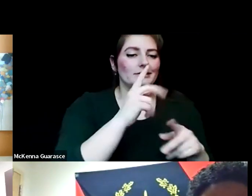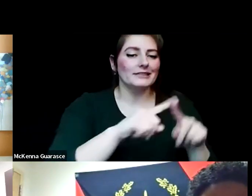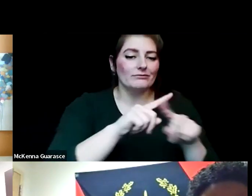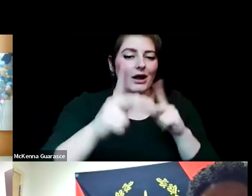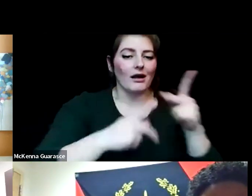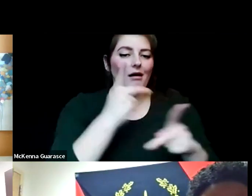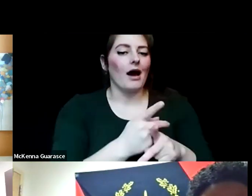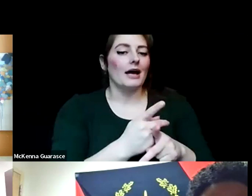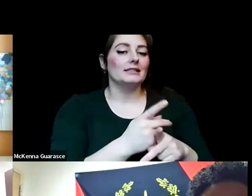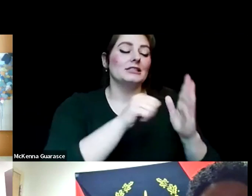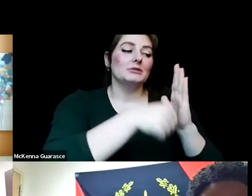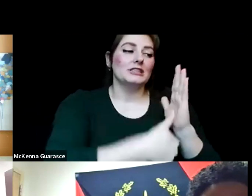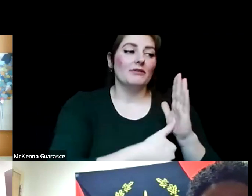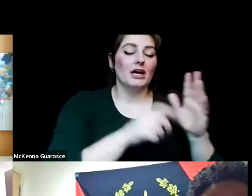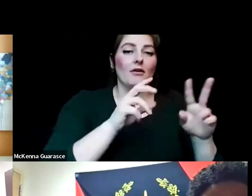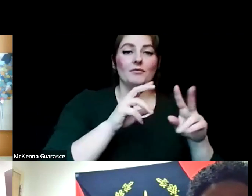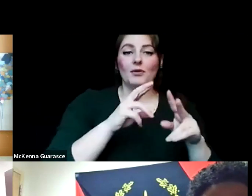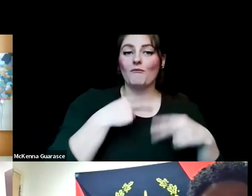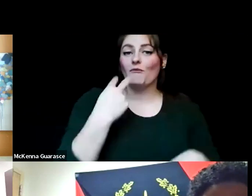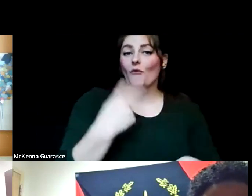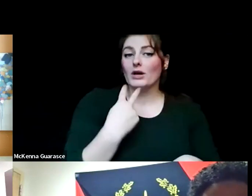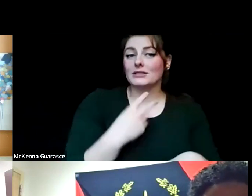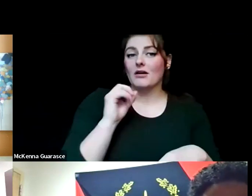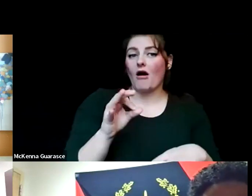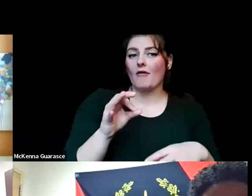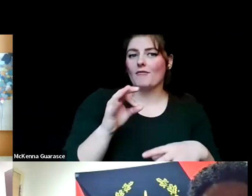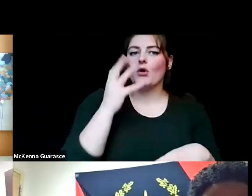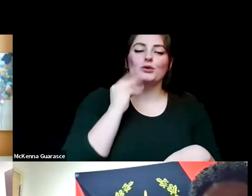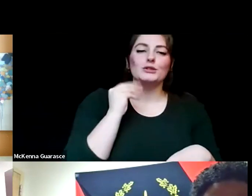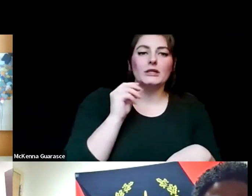de la comunidad afectada sean escuchados entre tantas organizaciones?".